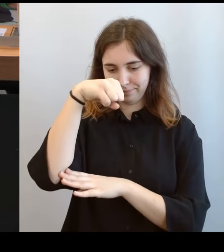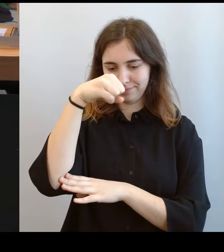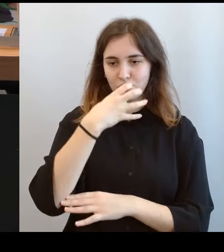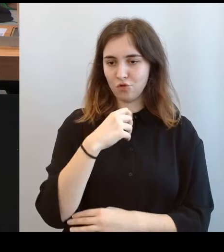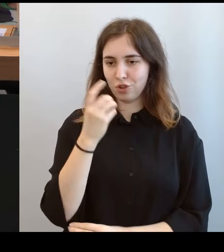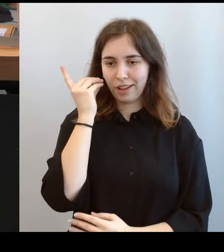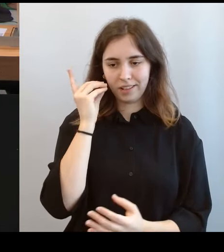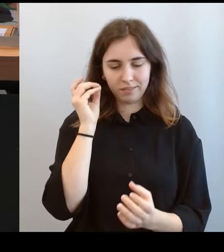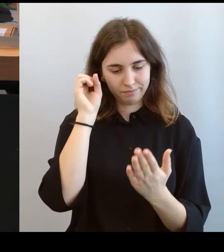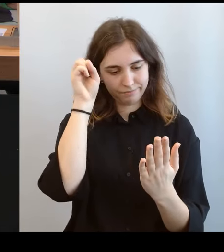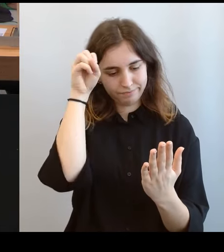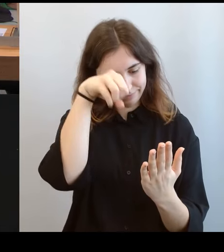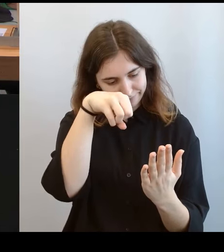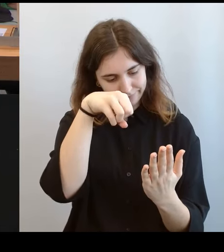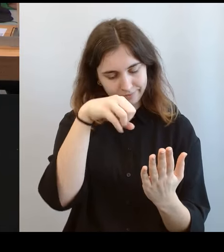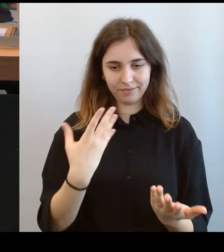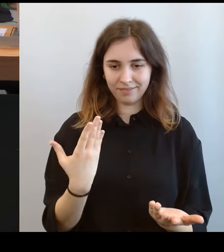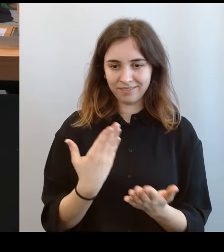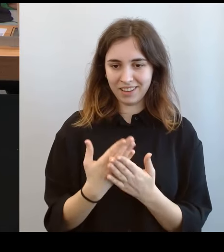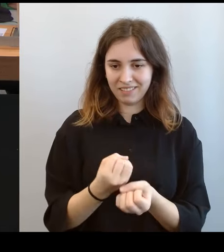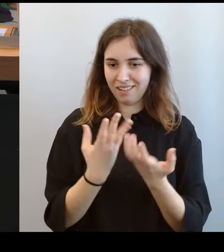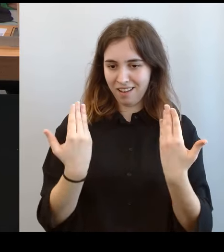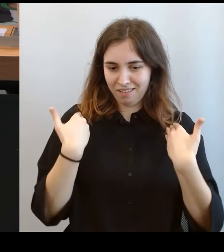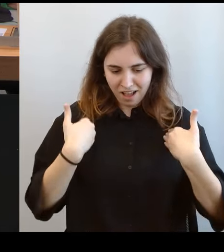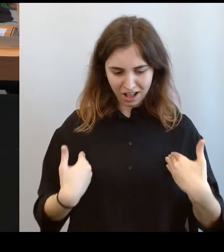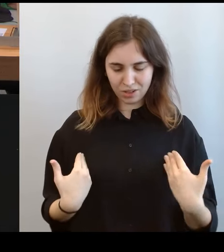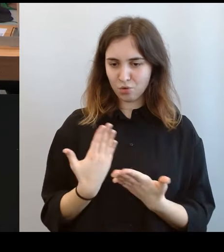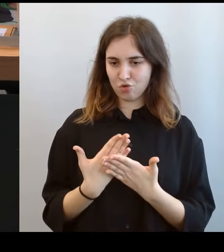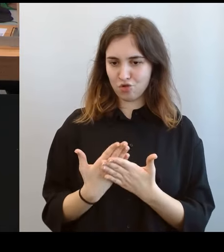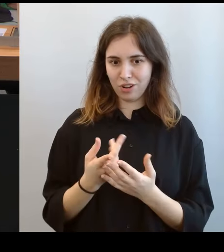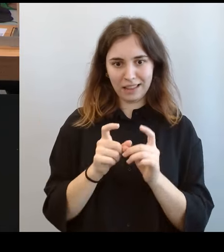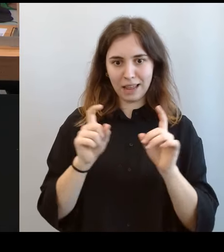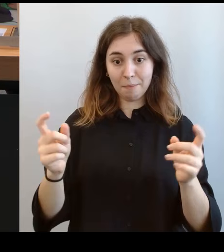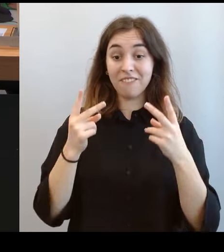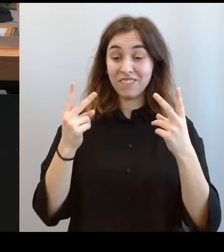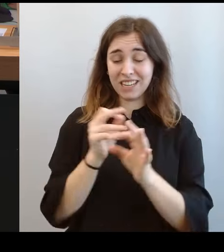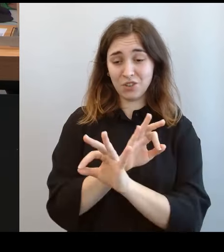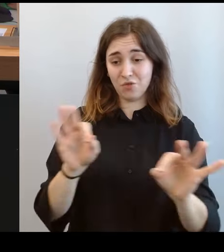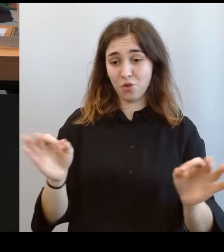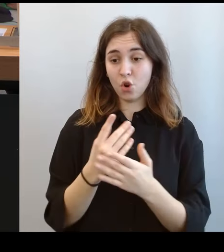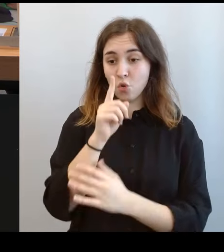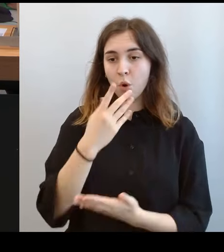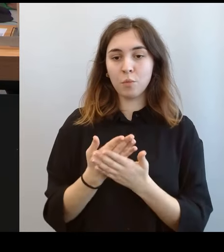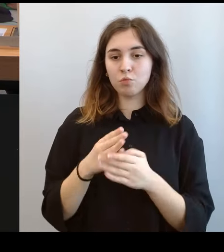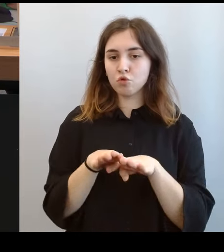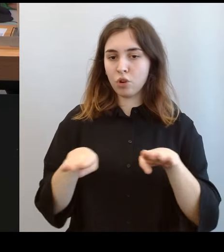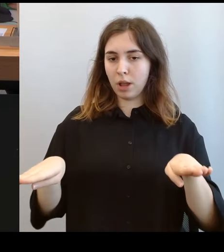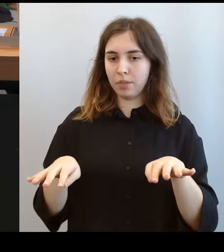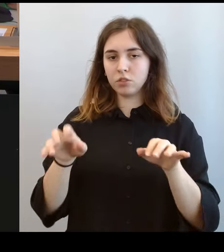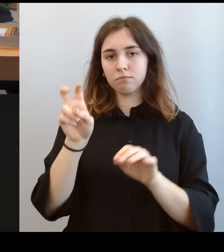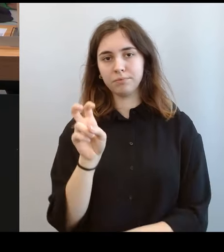Haltungsschäden doch ein ernstes Thema sind. Nicht nur, wie man am Schreibtisch sitzt. Aus diesem Grund wollen wir mit diesem Beschluss das